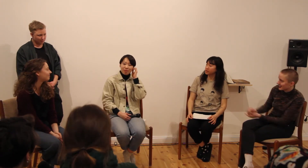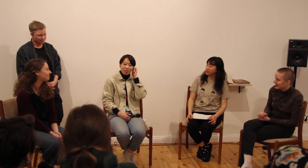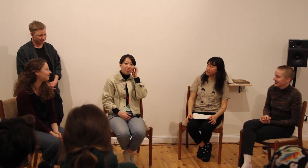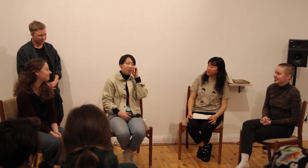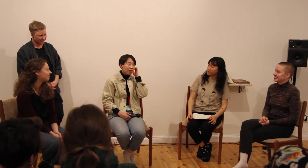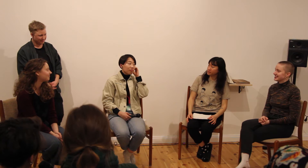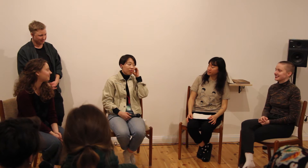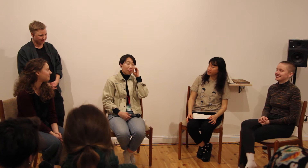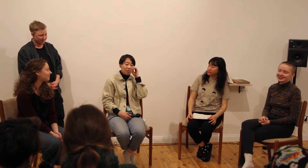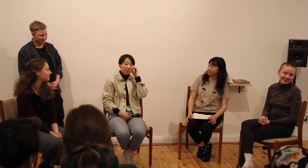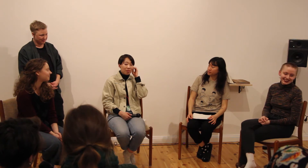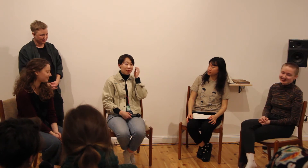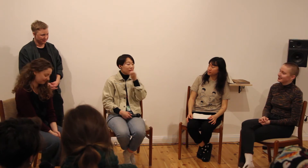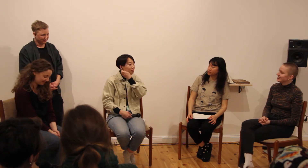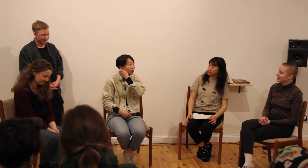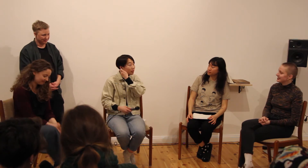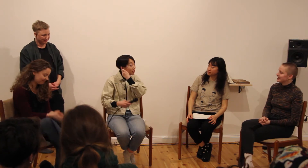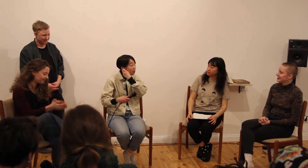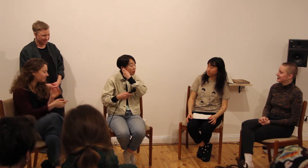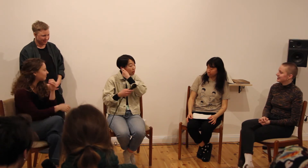Und wie ist es bei dir Bora?